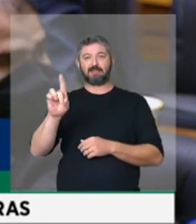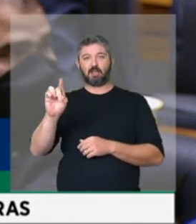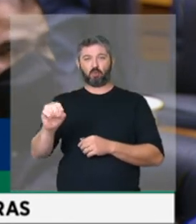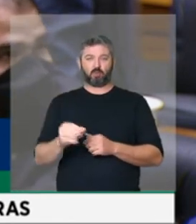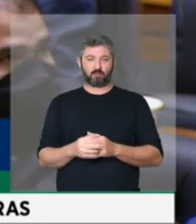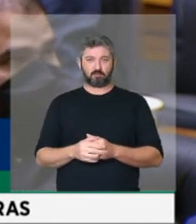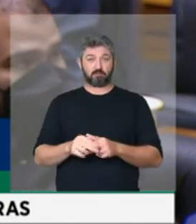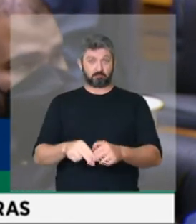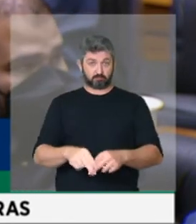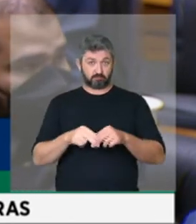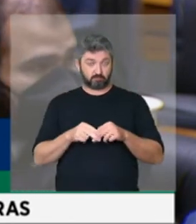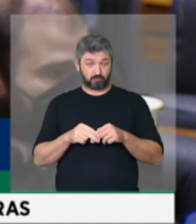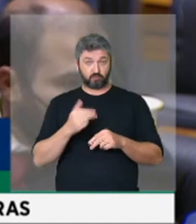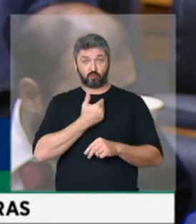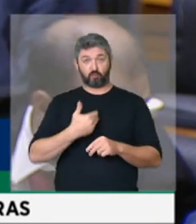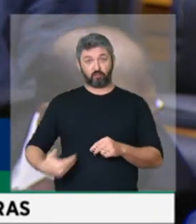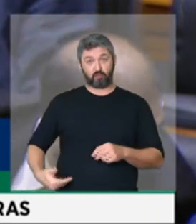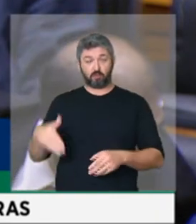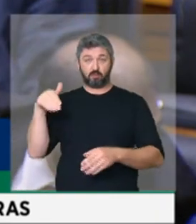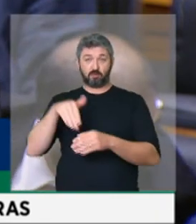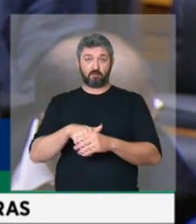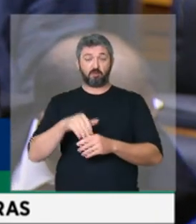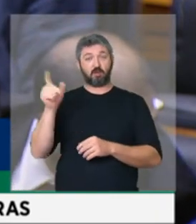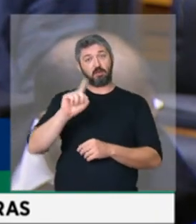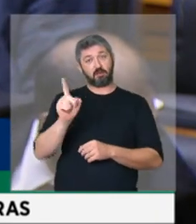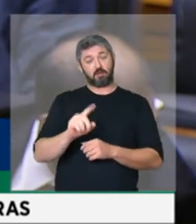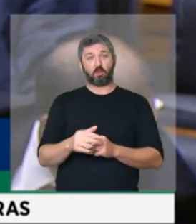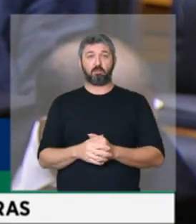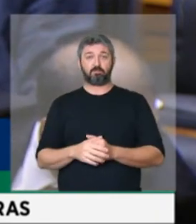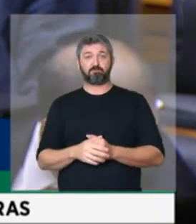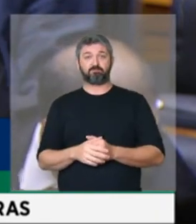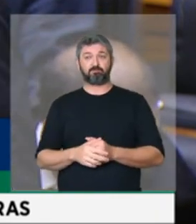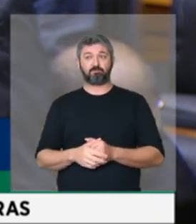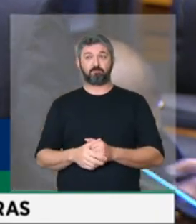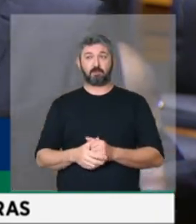CAPITALIZAÇÃO DA ELETROBRAS. PORTANTO O GOVERNO VOTA NÃ